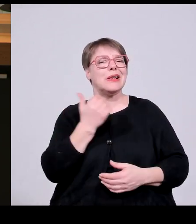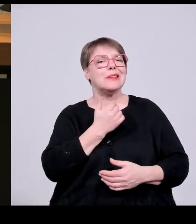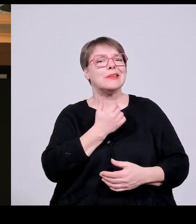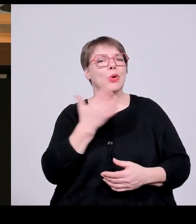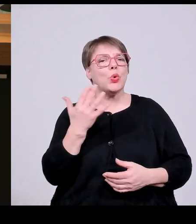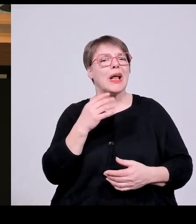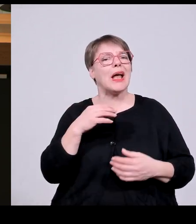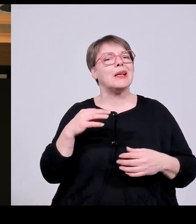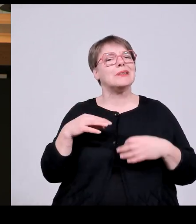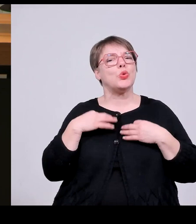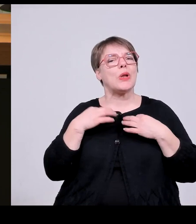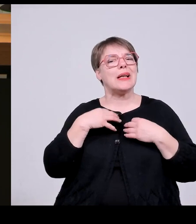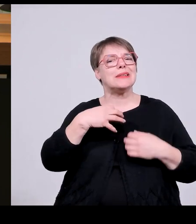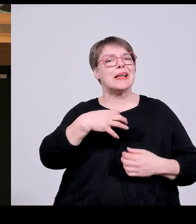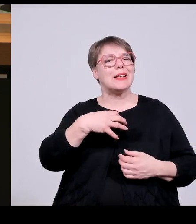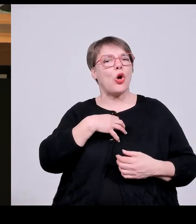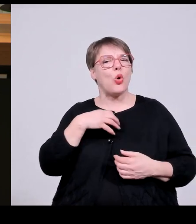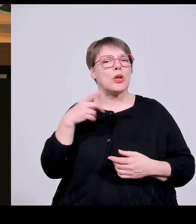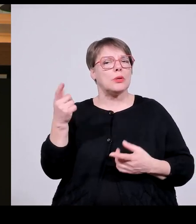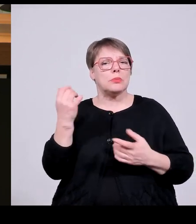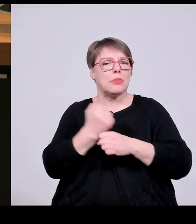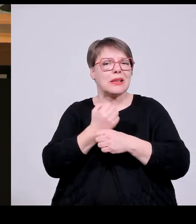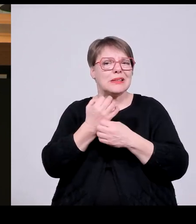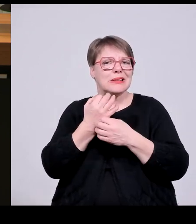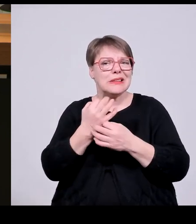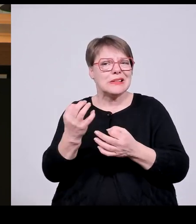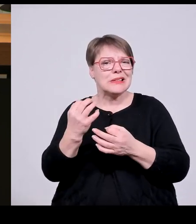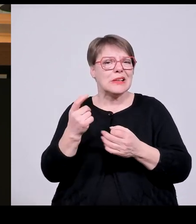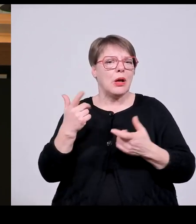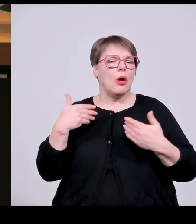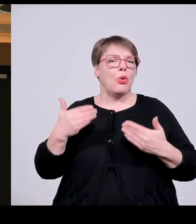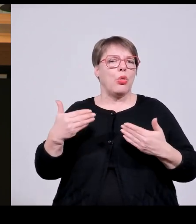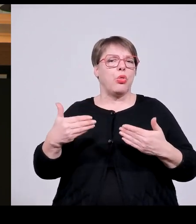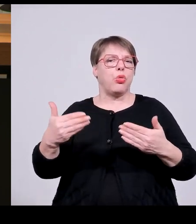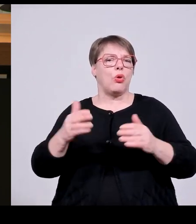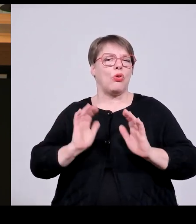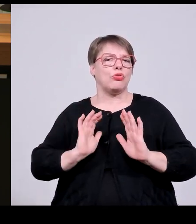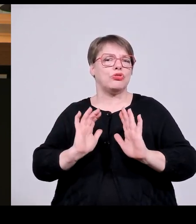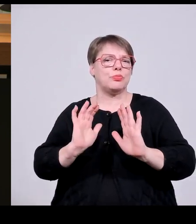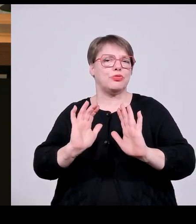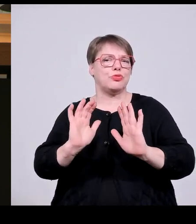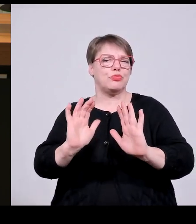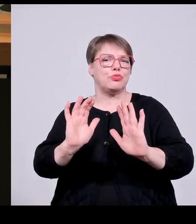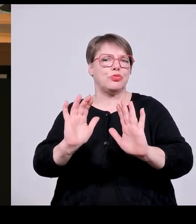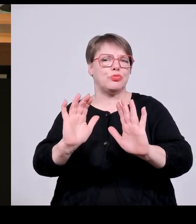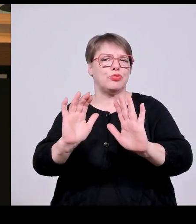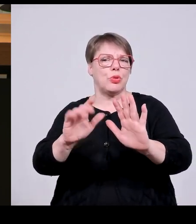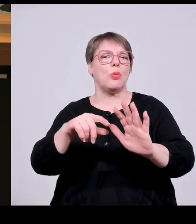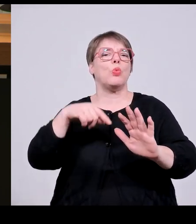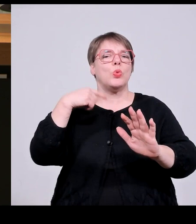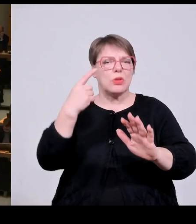Und dass hier das heute feiern, das die rückwirkend auch noch bezahlen. Das ist eine Selbstverständlichkeit, dass Sie das rückwirkende